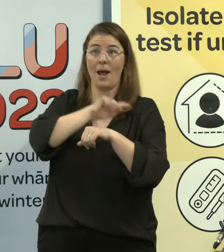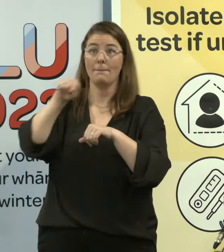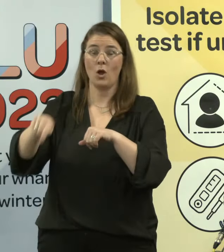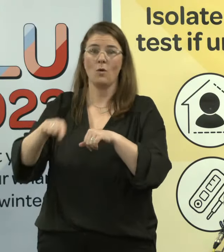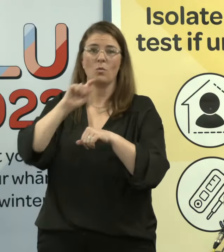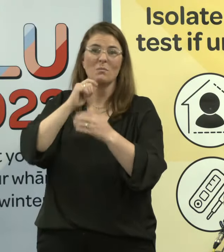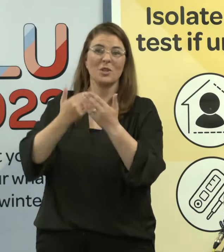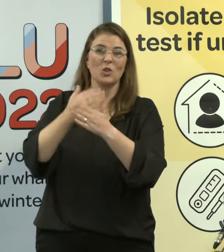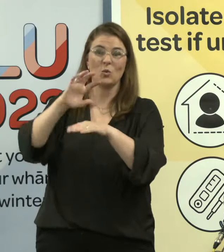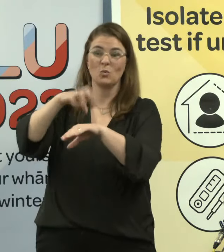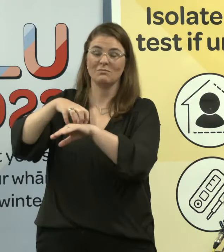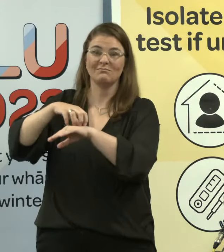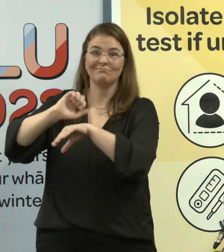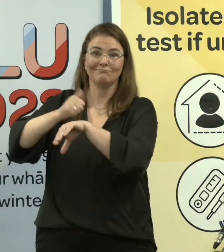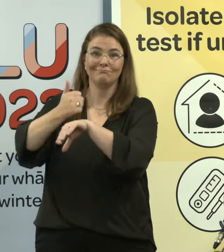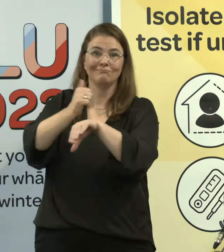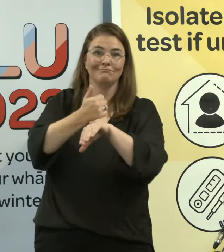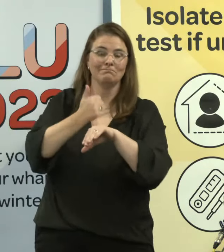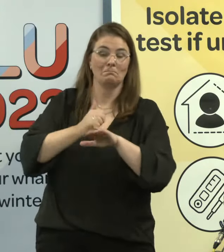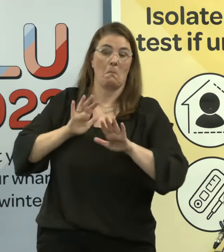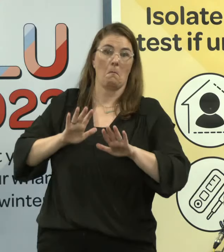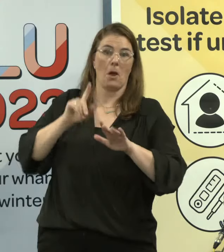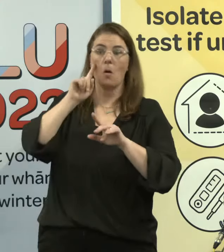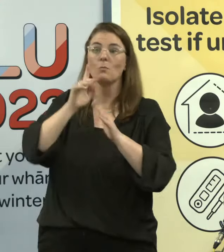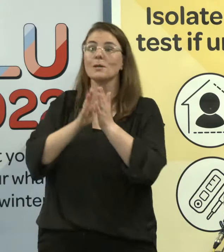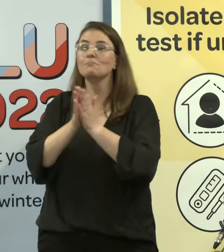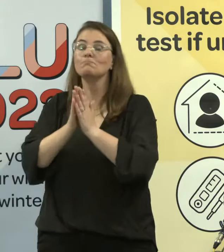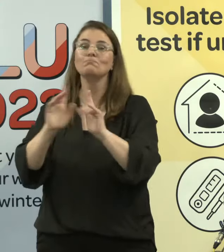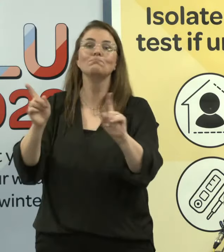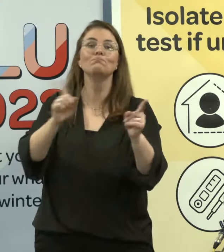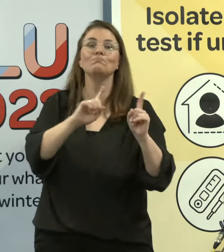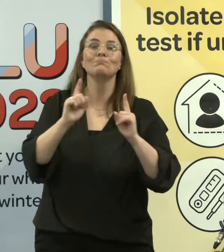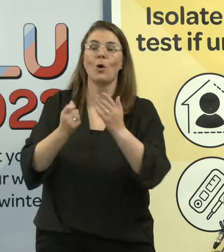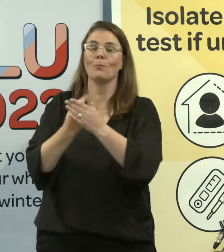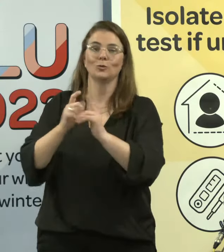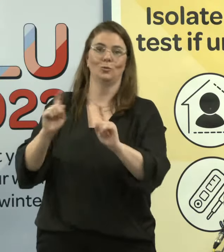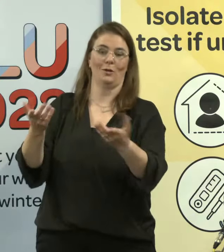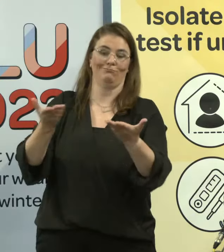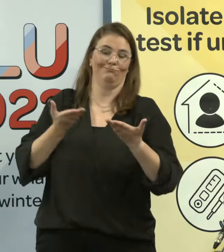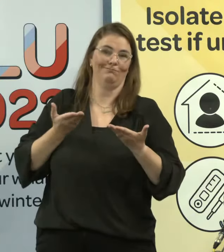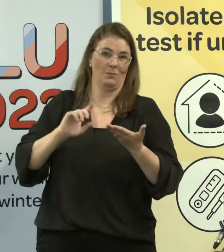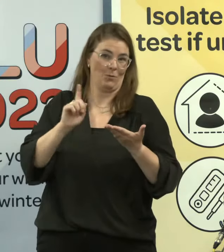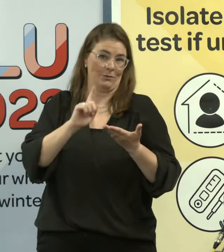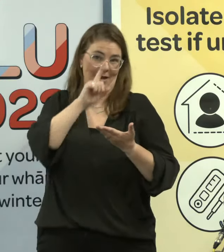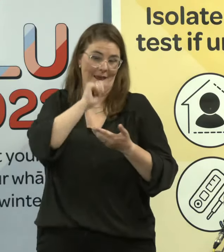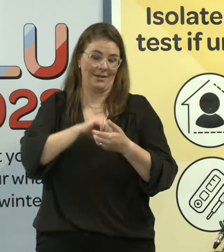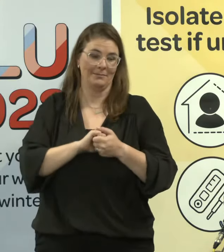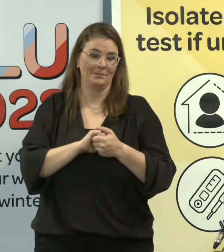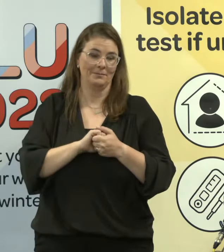Ka tino tumanako ahau. Kia mahi